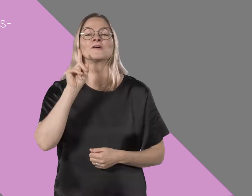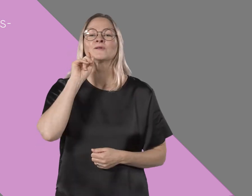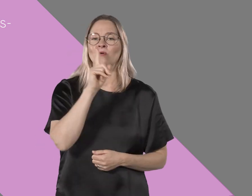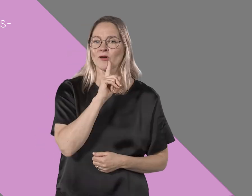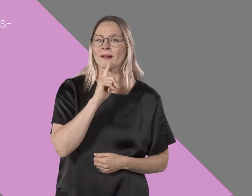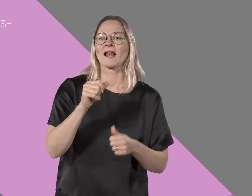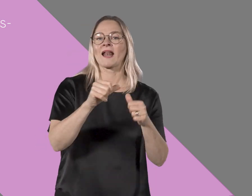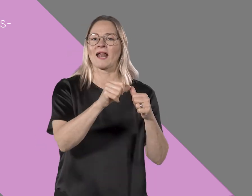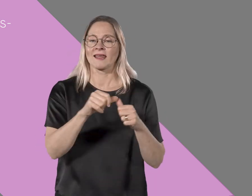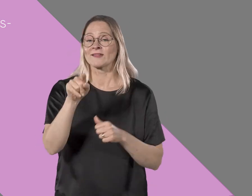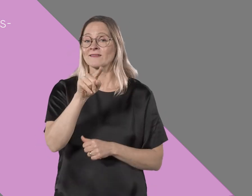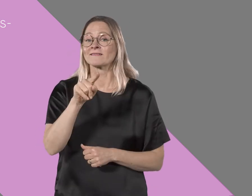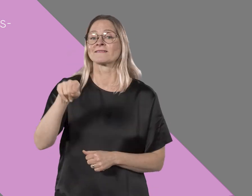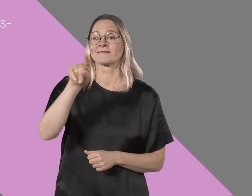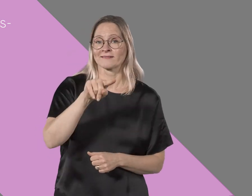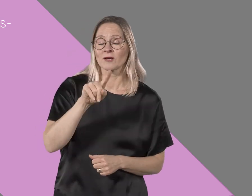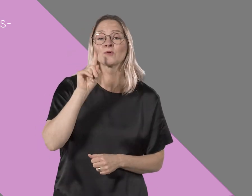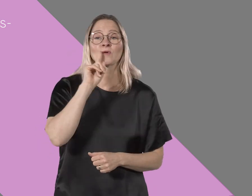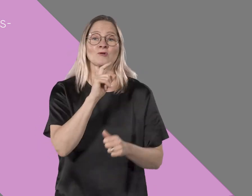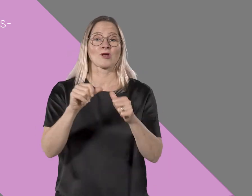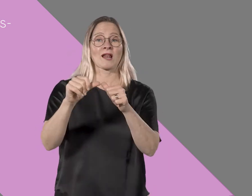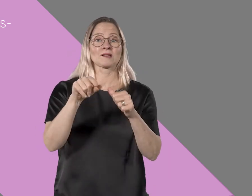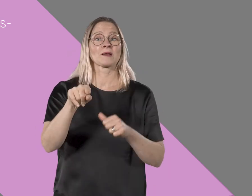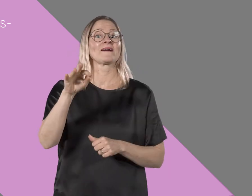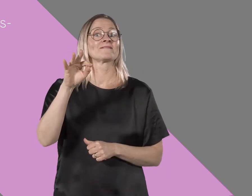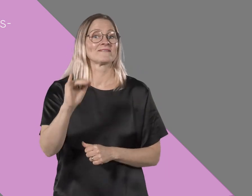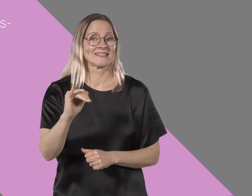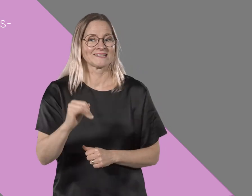kuurojenliitto@kuurojenliitto.fi